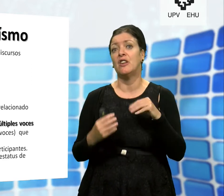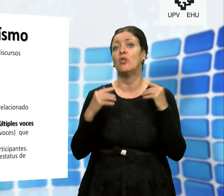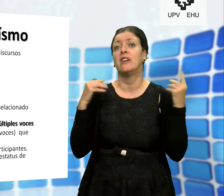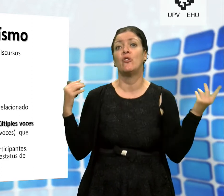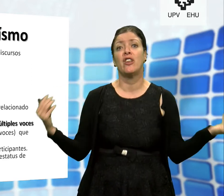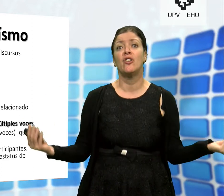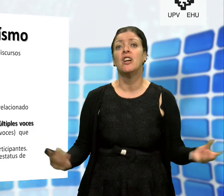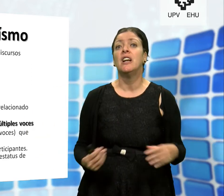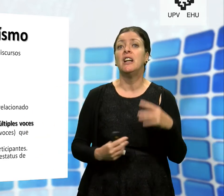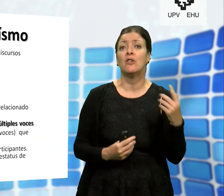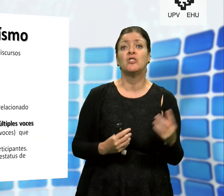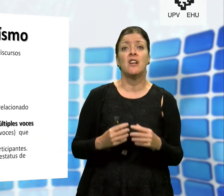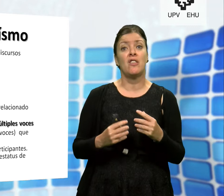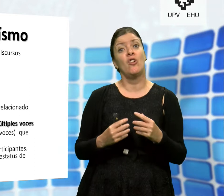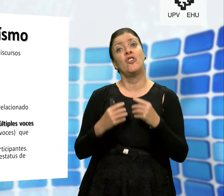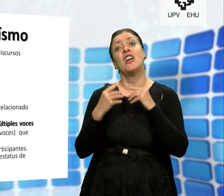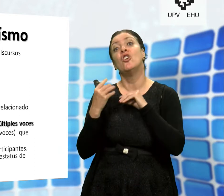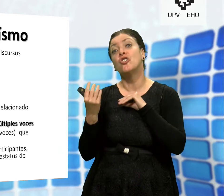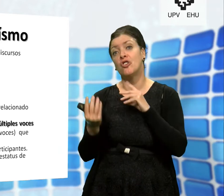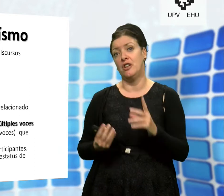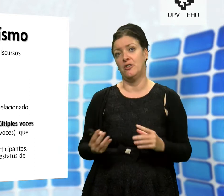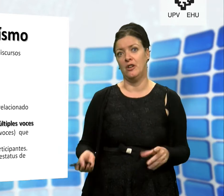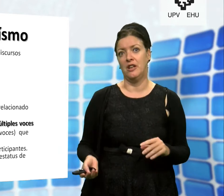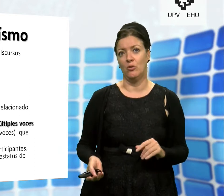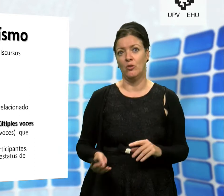rechazando la negociación y la consideración del otro dentro del diálogo.